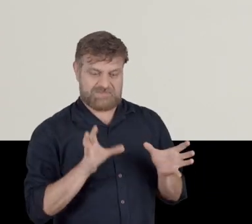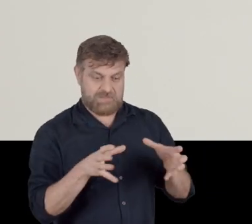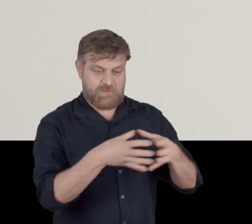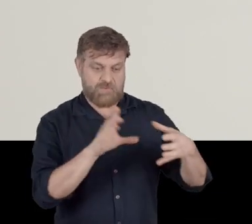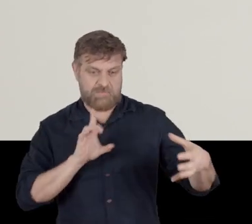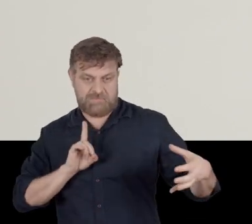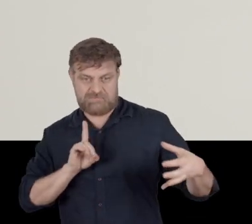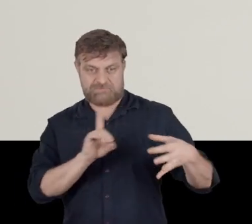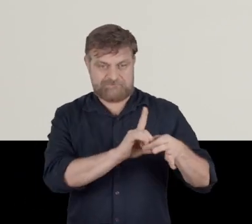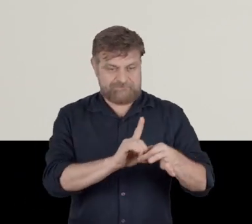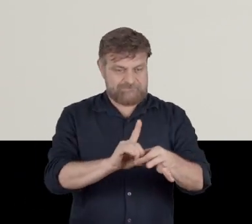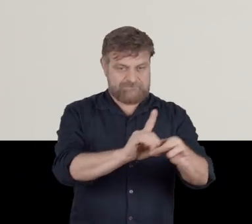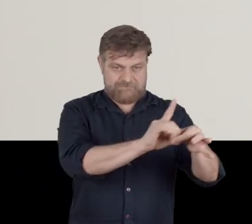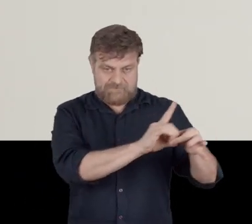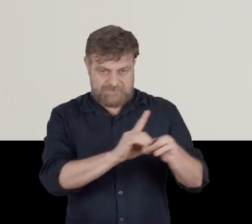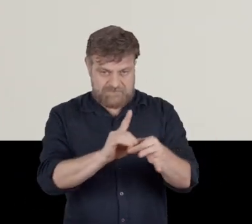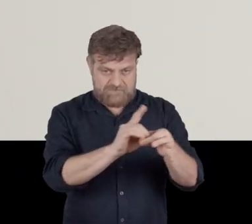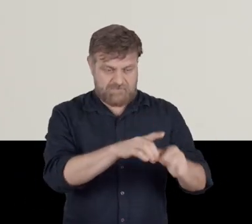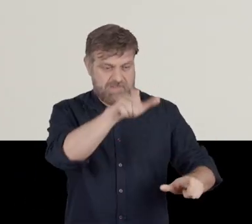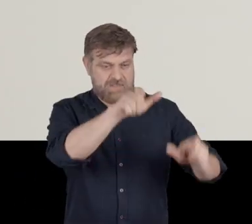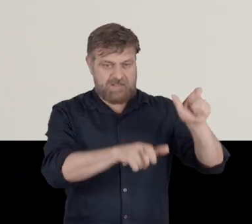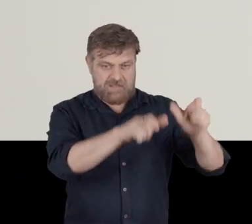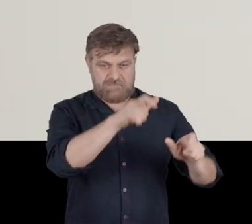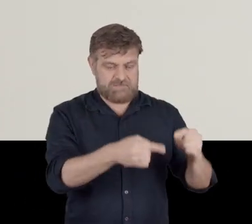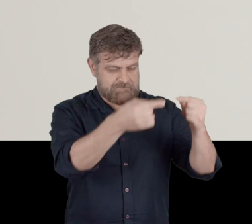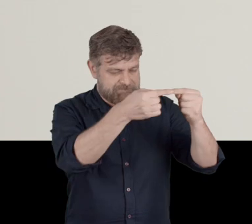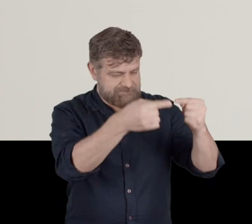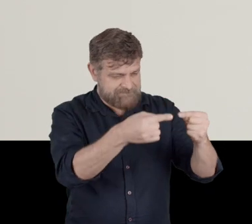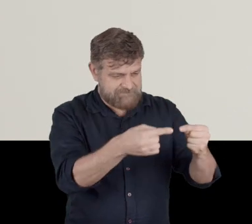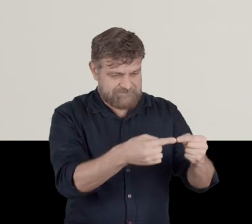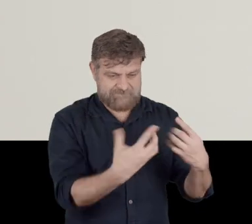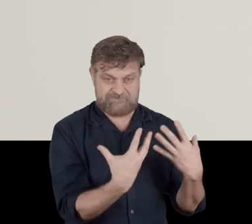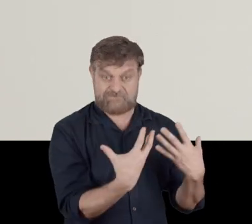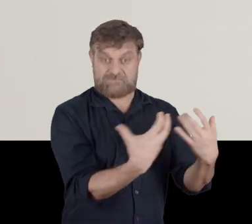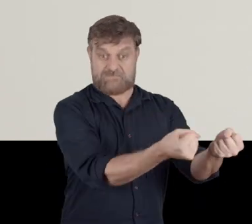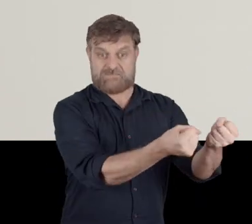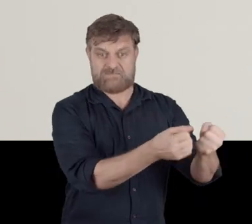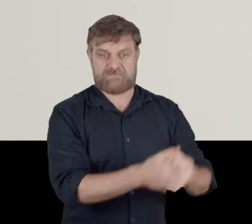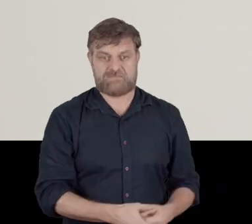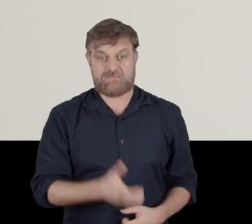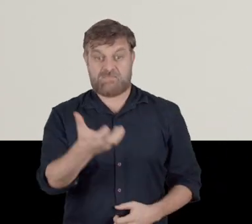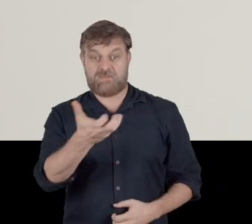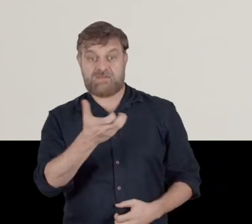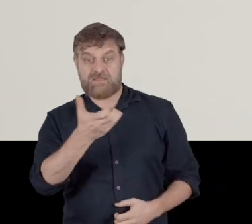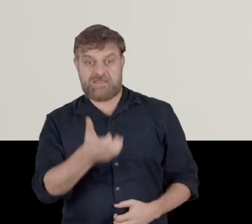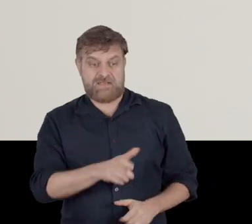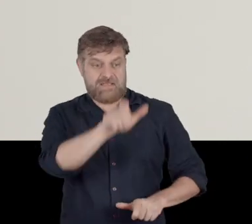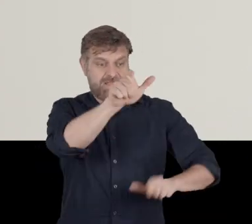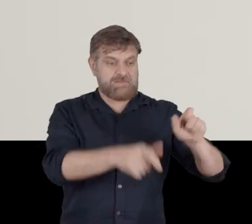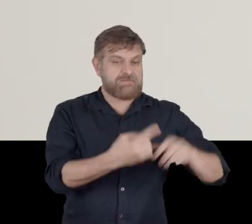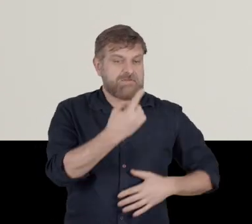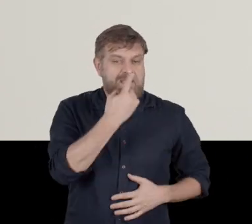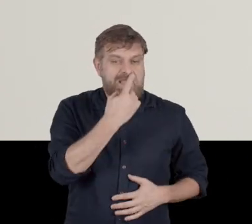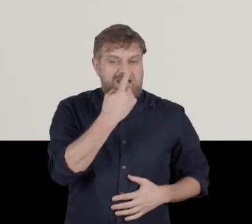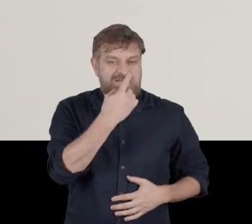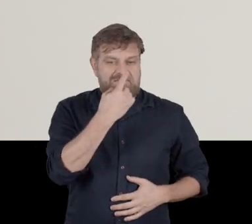sentir compreendido por pares do que qualquer outra coisa. Então essa busca pelos pares também é algo que faz parte.